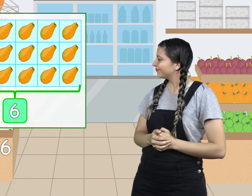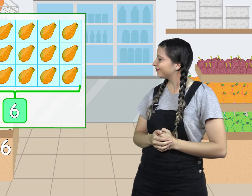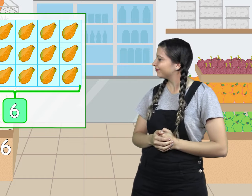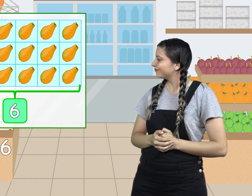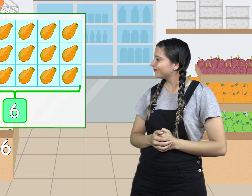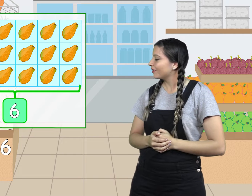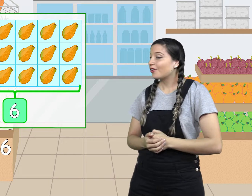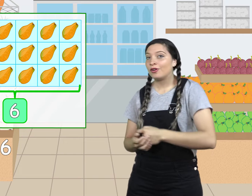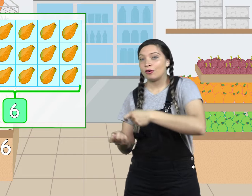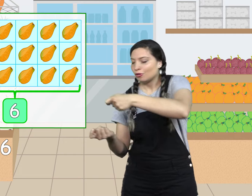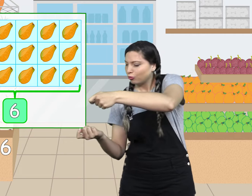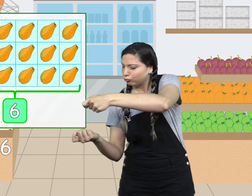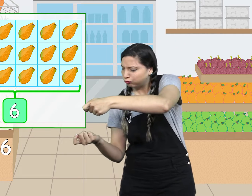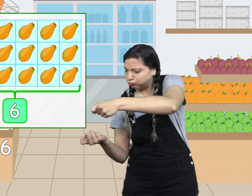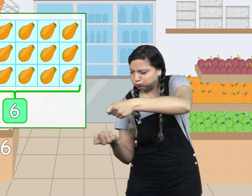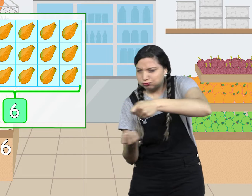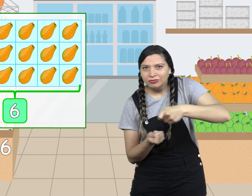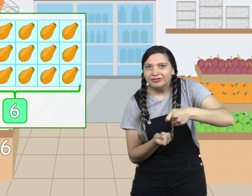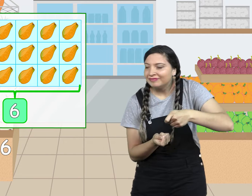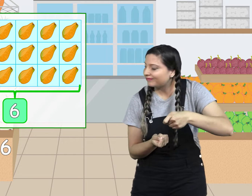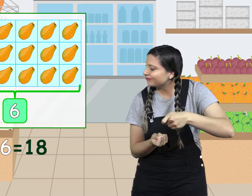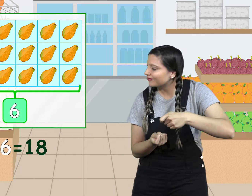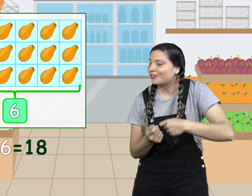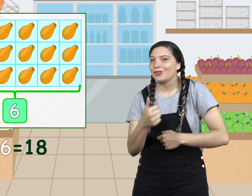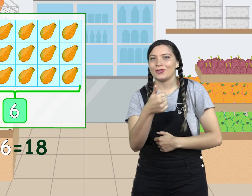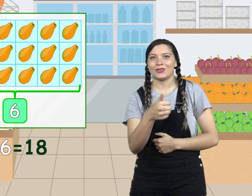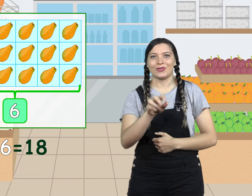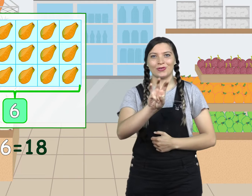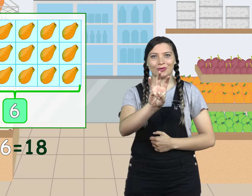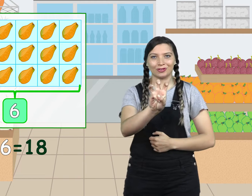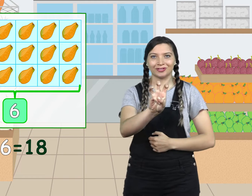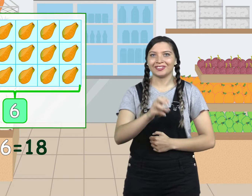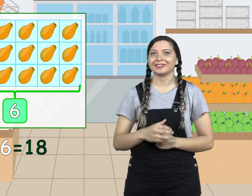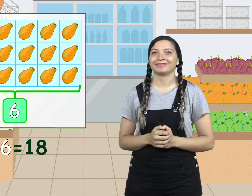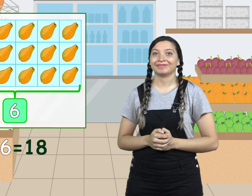la suma total da dieciocho.